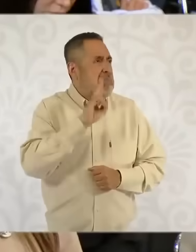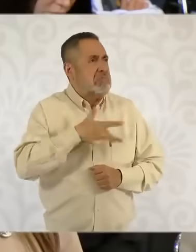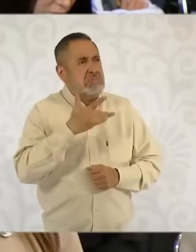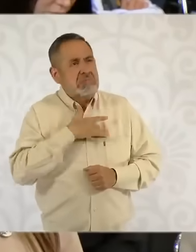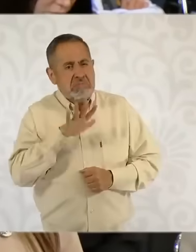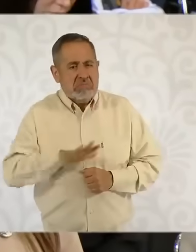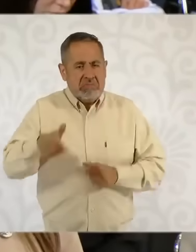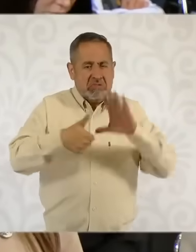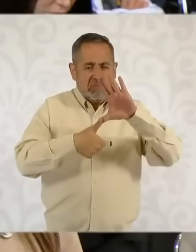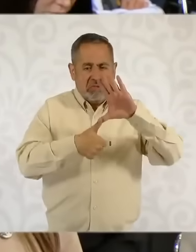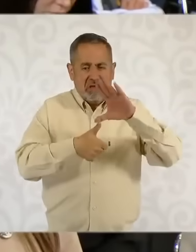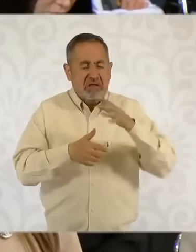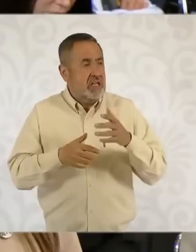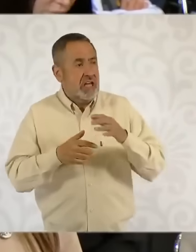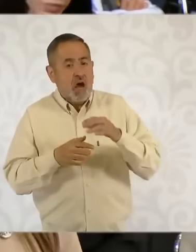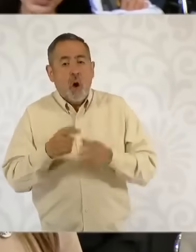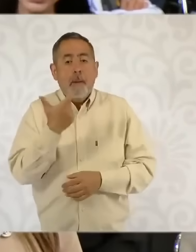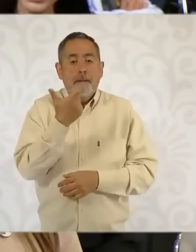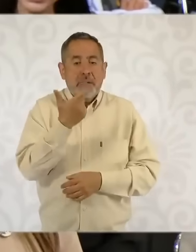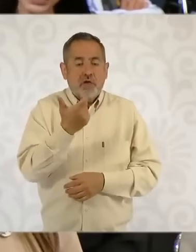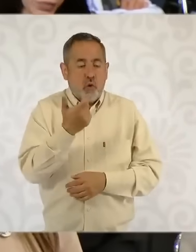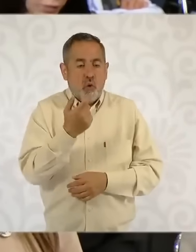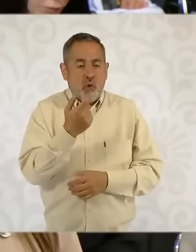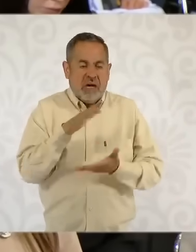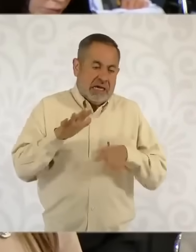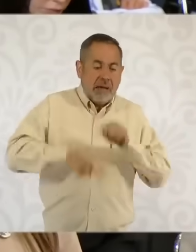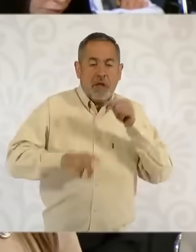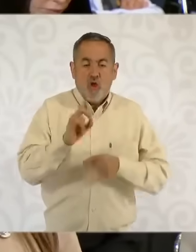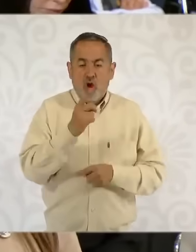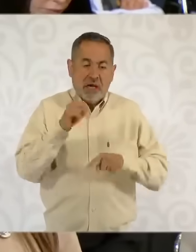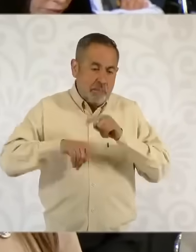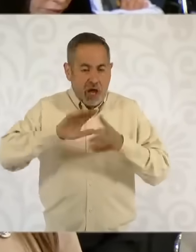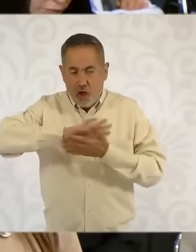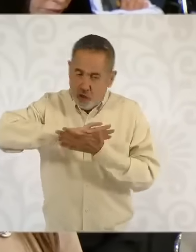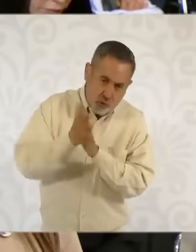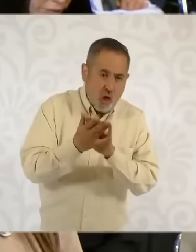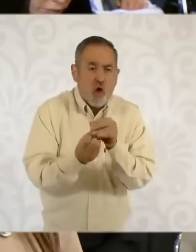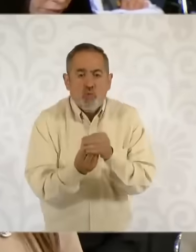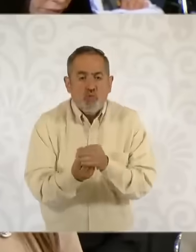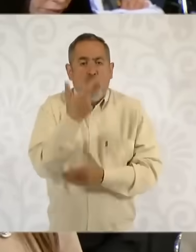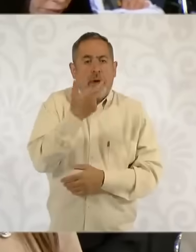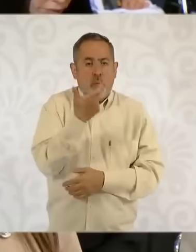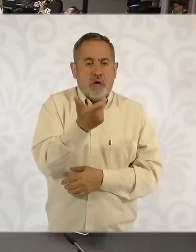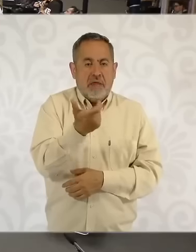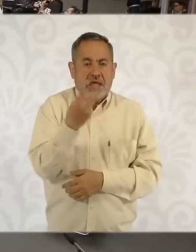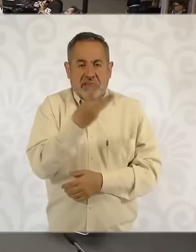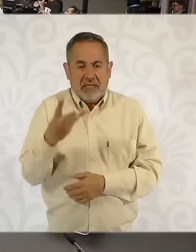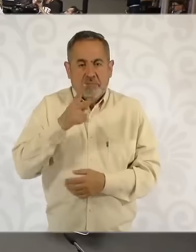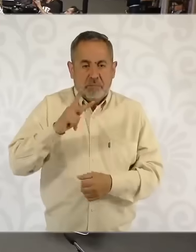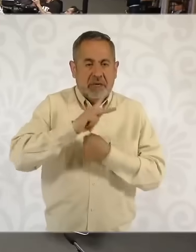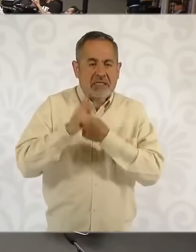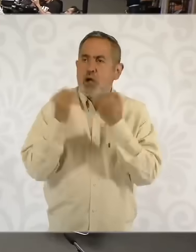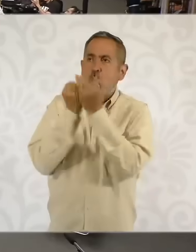pueda tener una moneda única como sucede en la Unión Europea entre estos tres países no lo creo